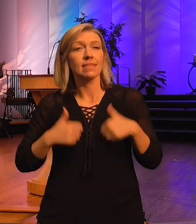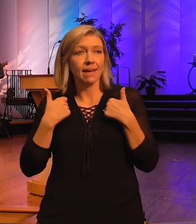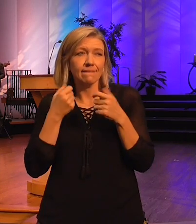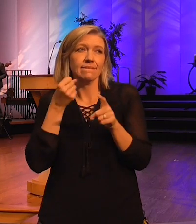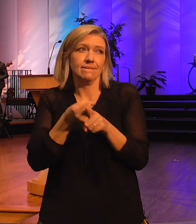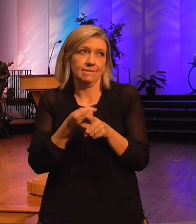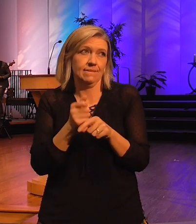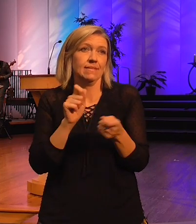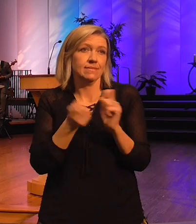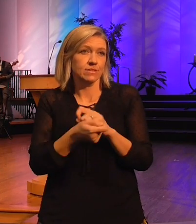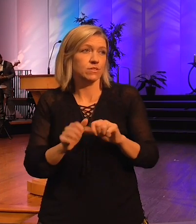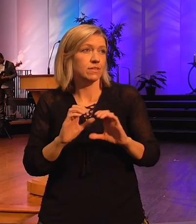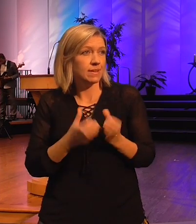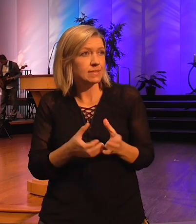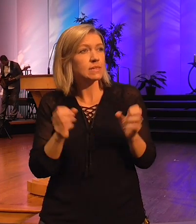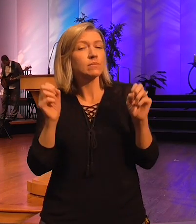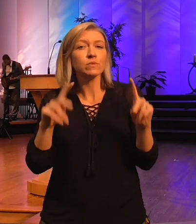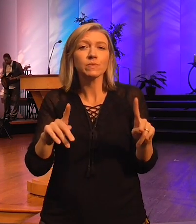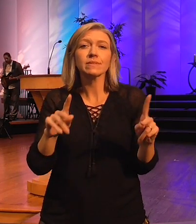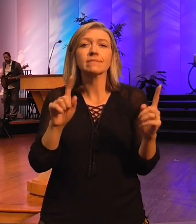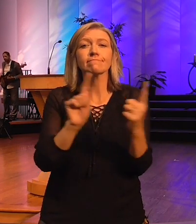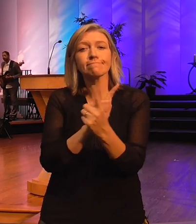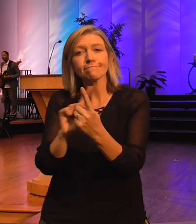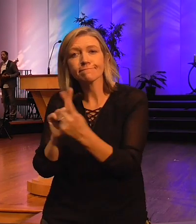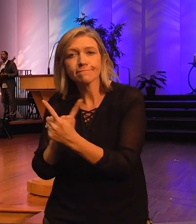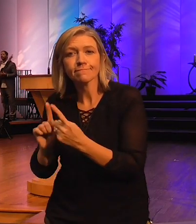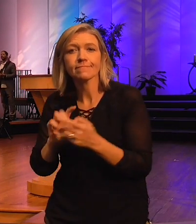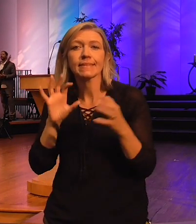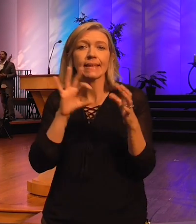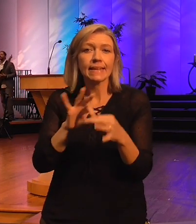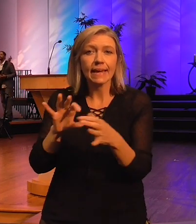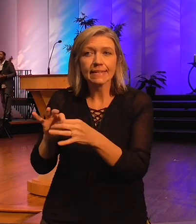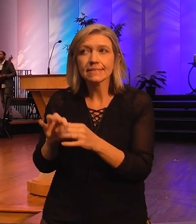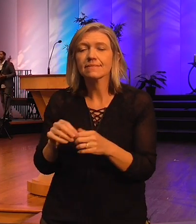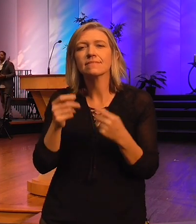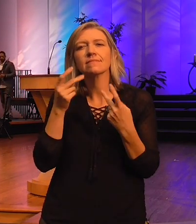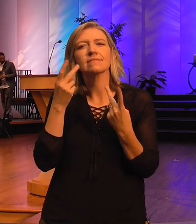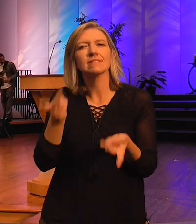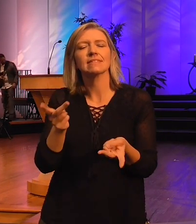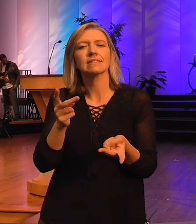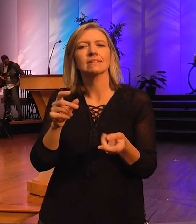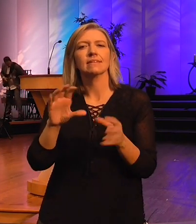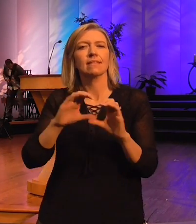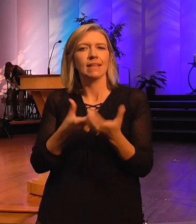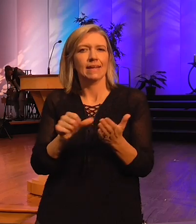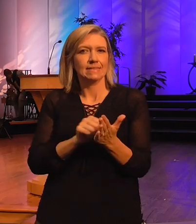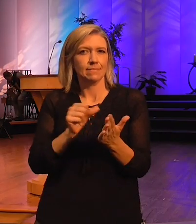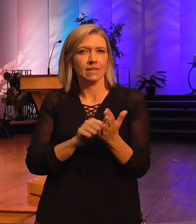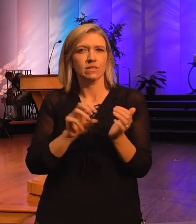conectarte con personas de la comunidad. Así que visita nuestra página de clases en Migh. church.org para registrarse